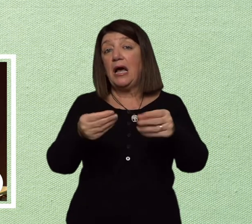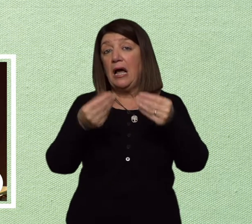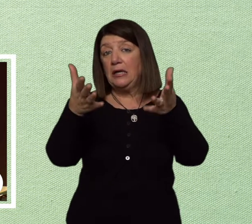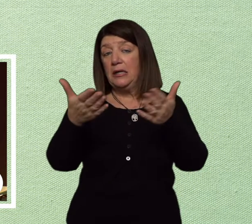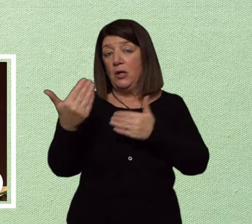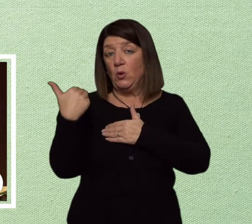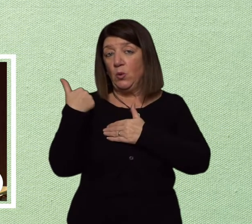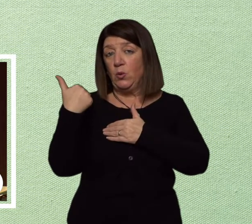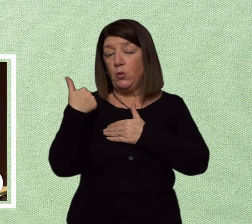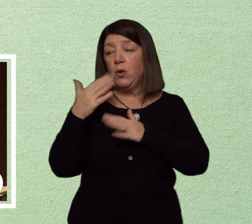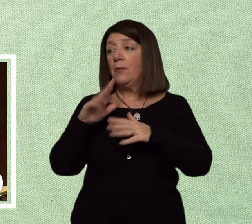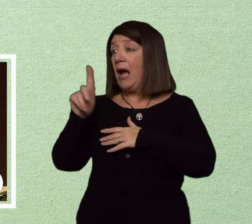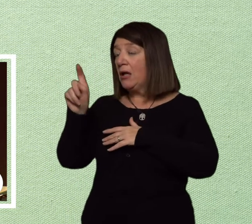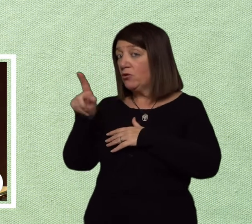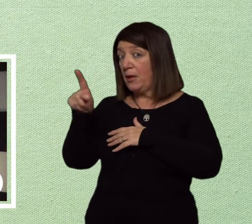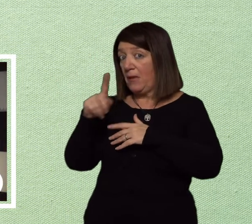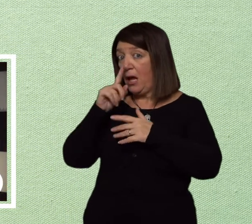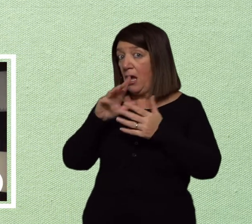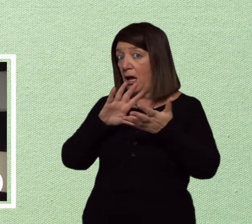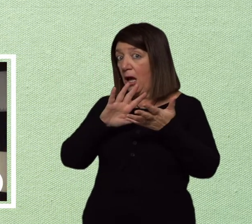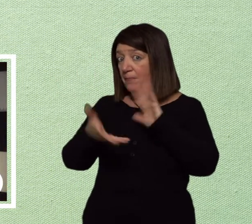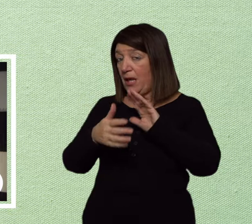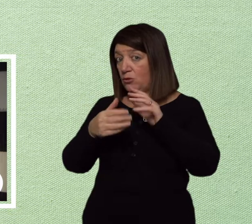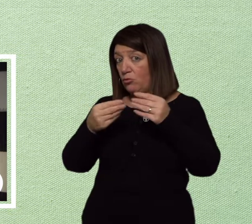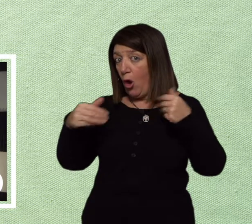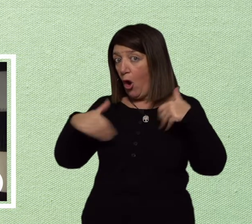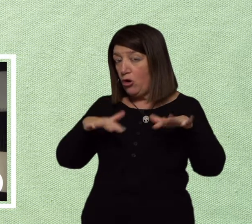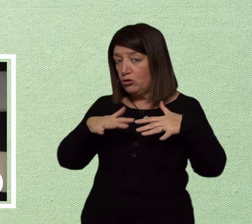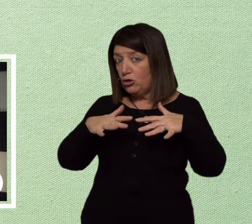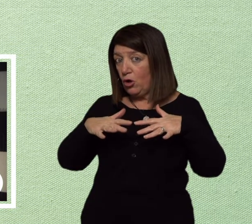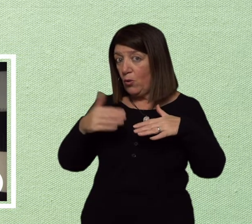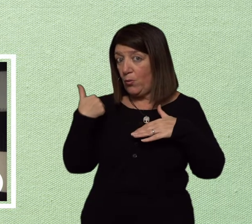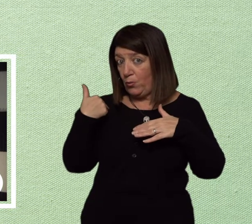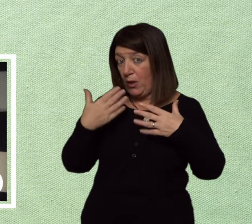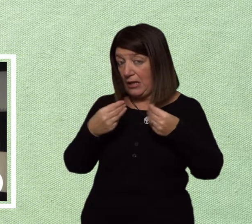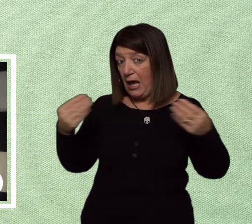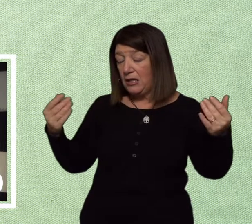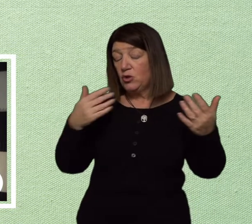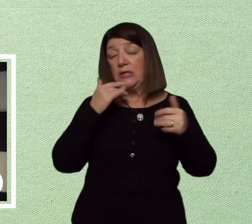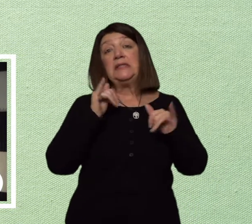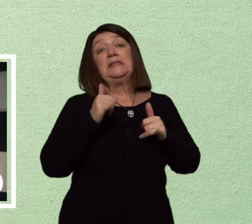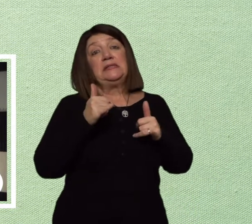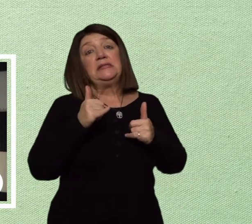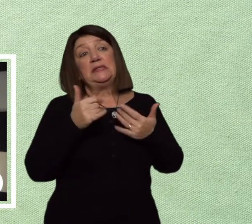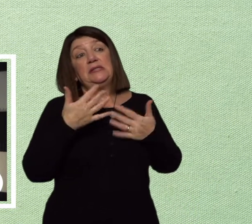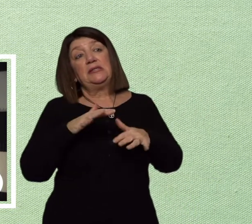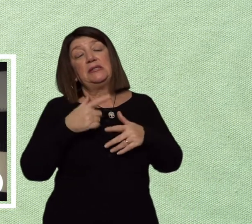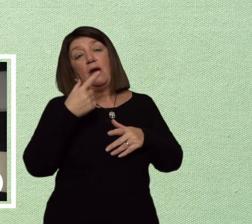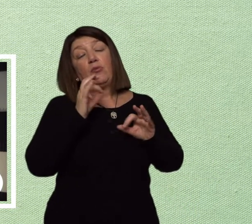state delle difficoltà come immagino... -Sicuramente perché abbiamo comunque una popolazione fragile,